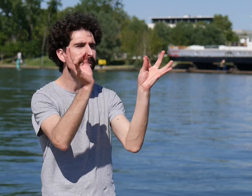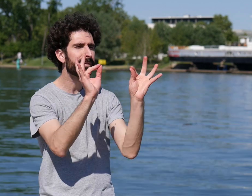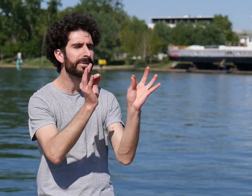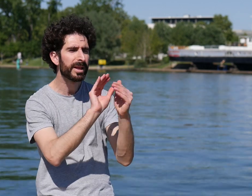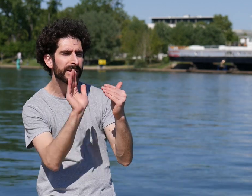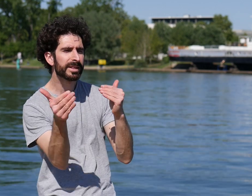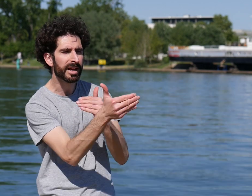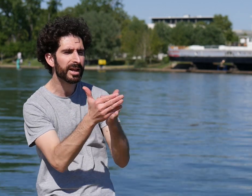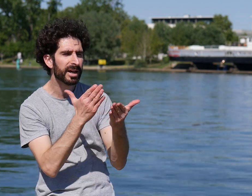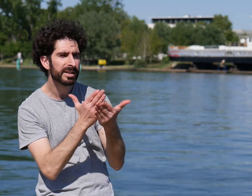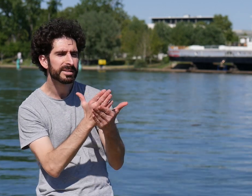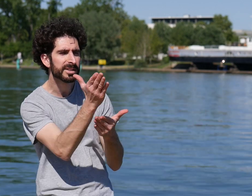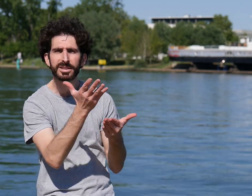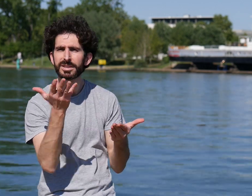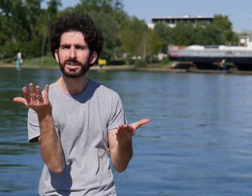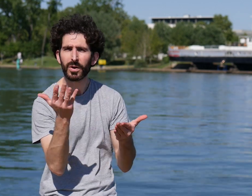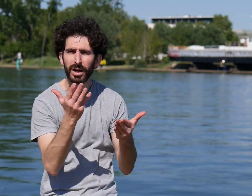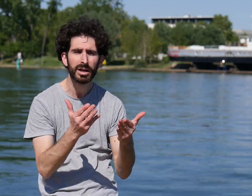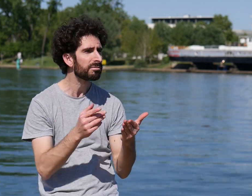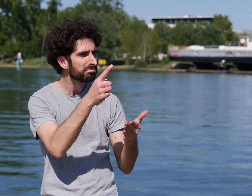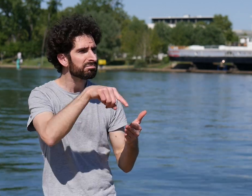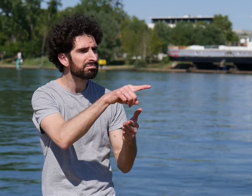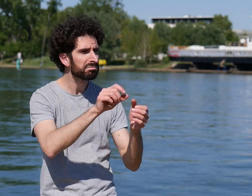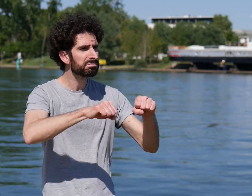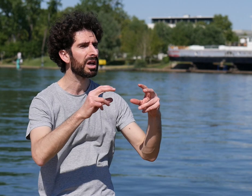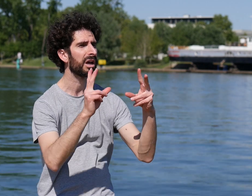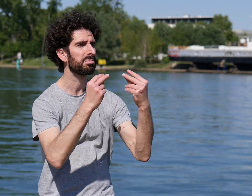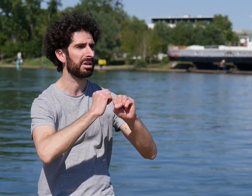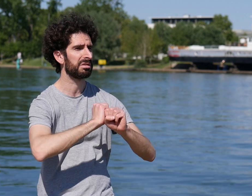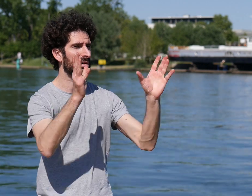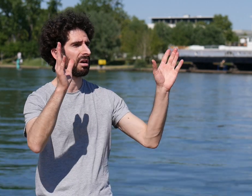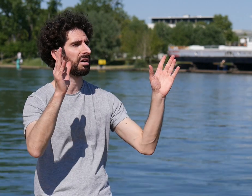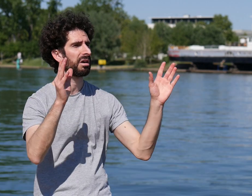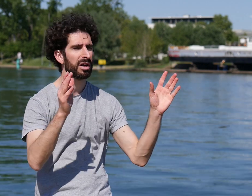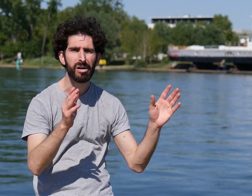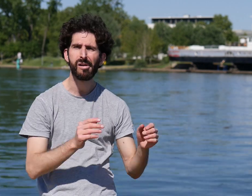Quel est le sens de cette phrase en fait ? De demander d'expliquer clairement.